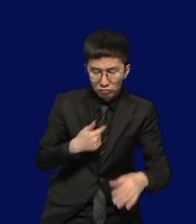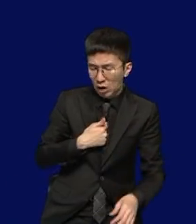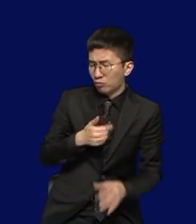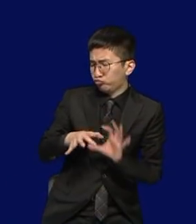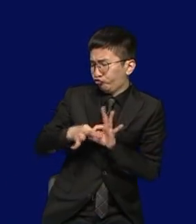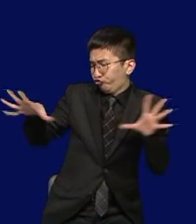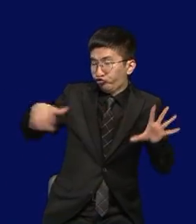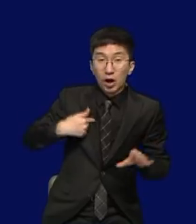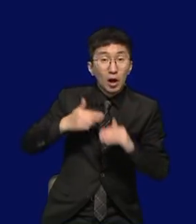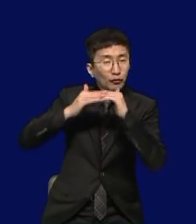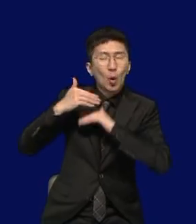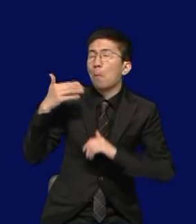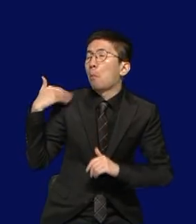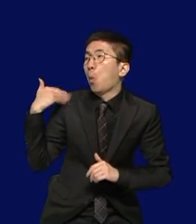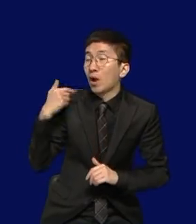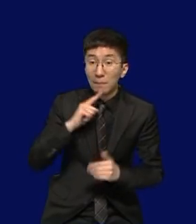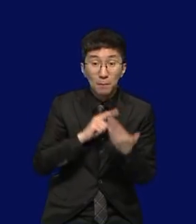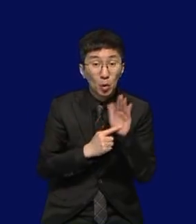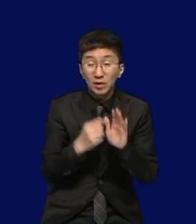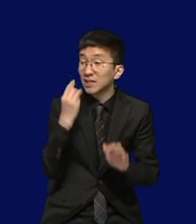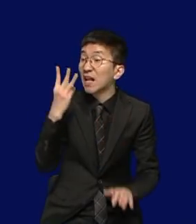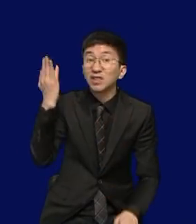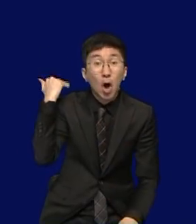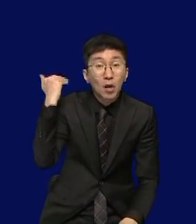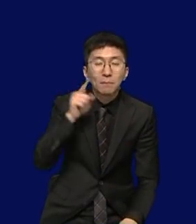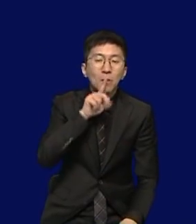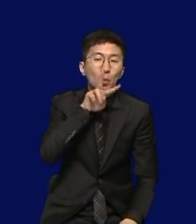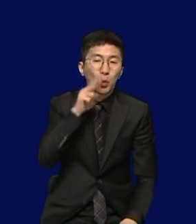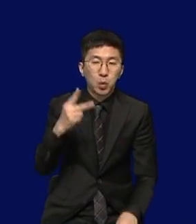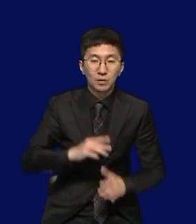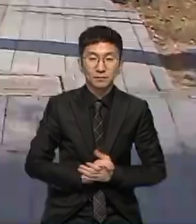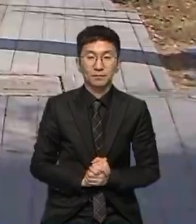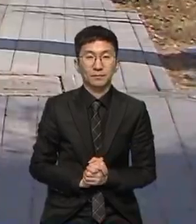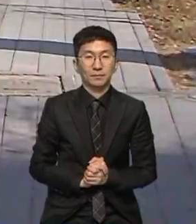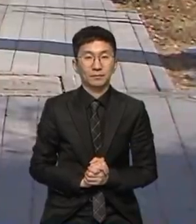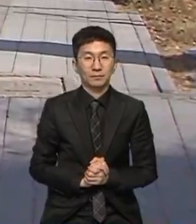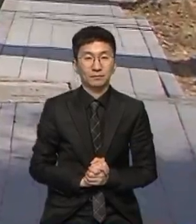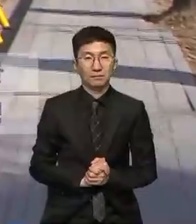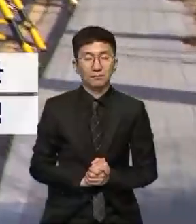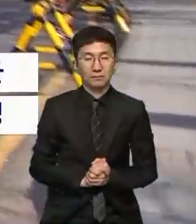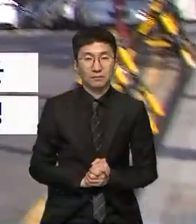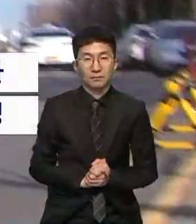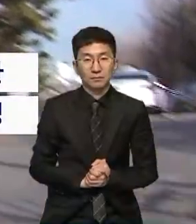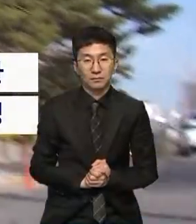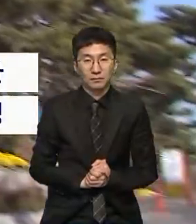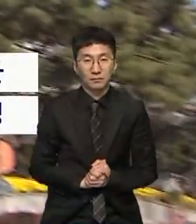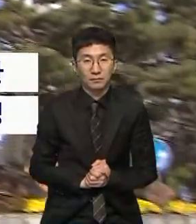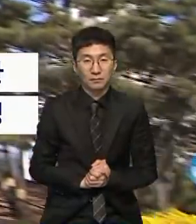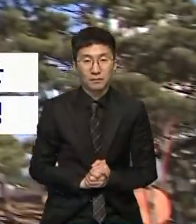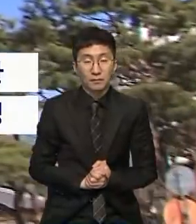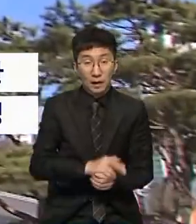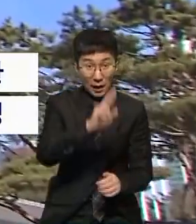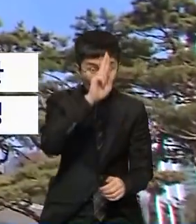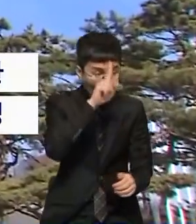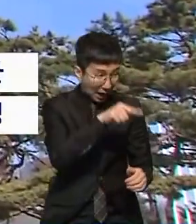관여한 사실이 없고 내용 또한 전혀 알지 못한다고 했던 석 달 전 입장과도 배치됩니다. 검찰은 박 전 특검을 걸쳐 화천대유에